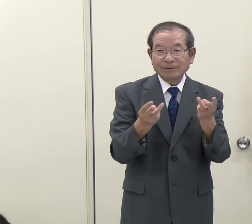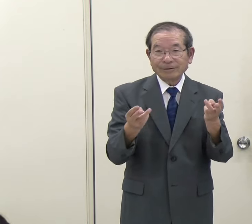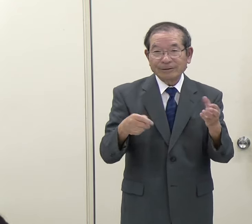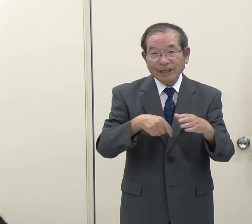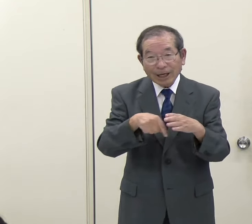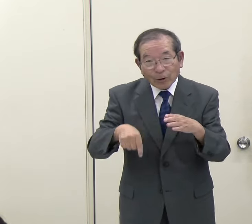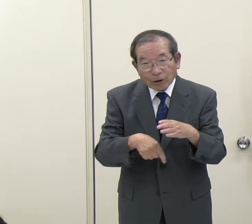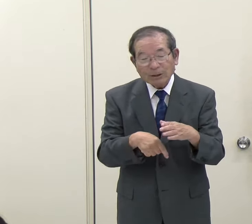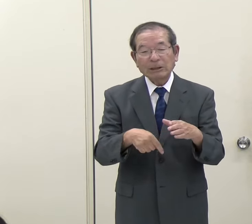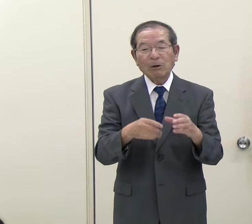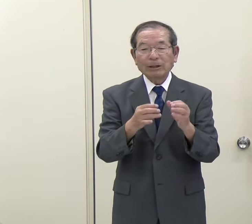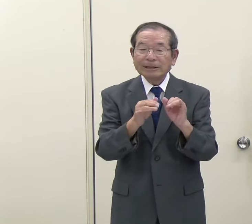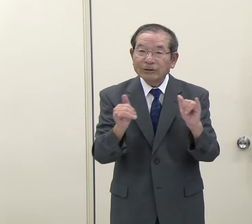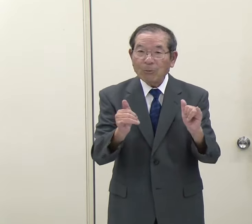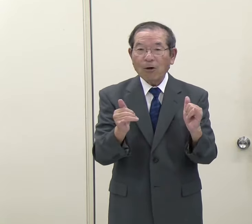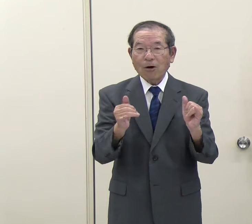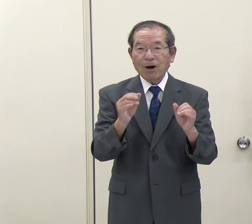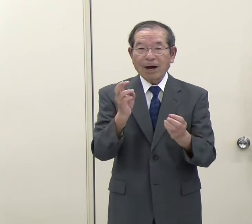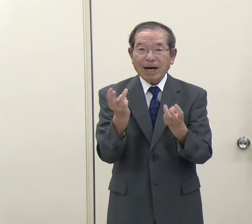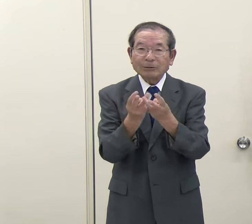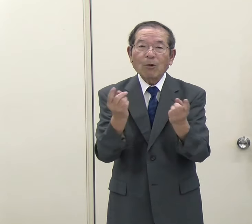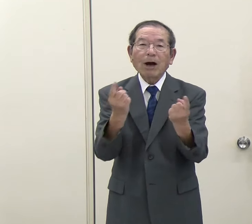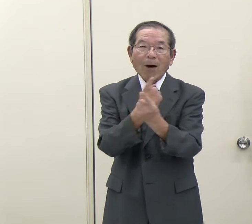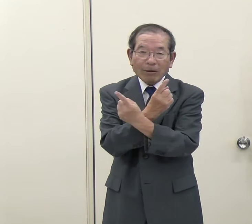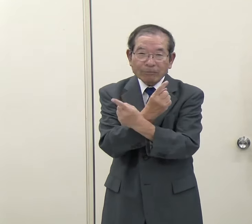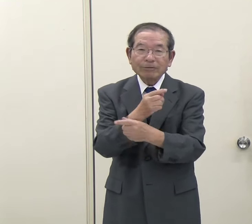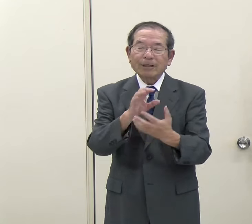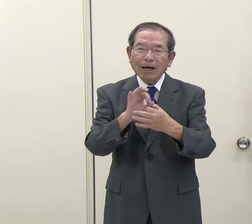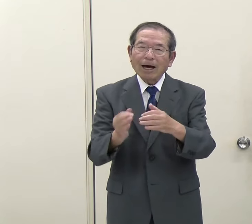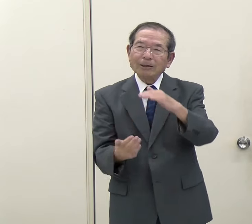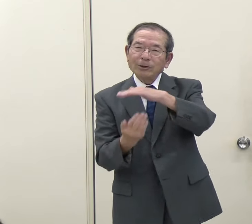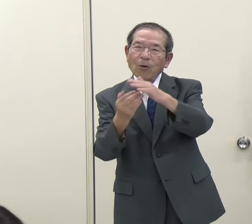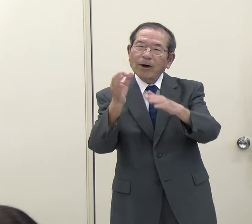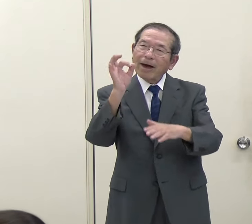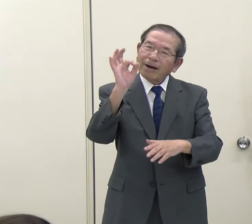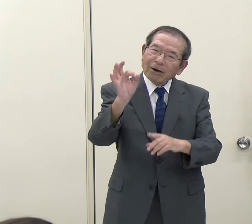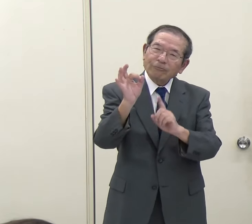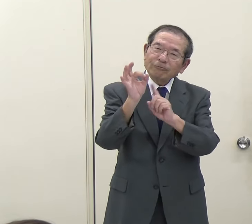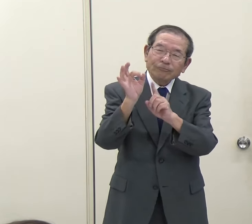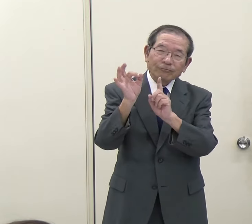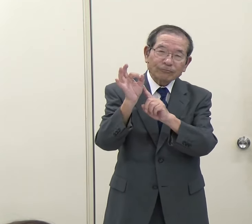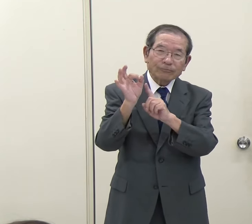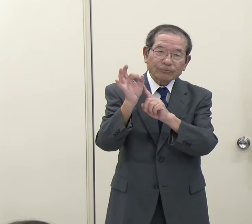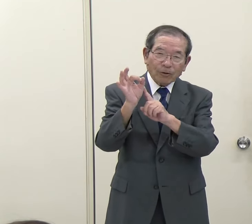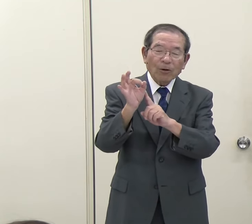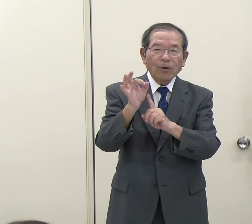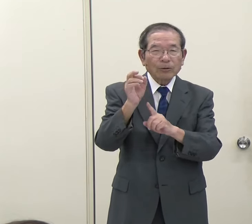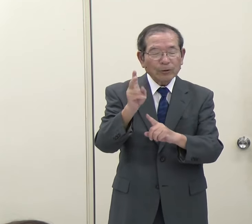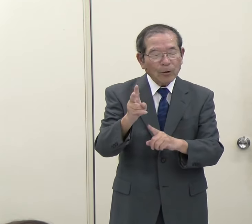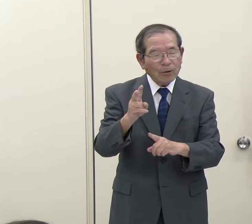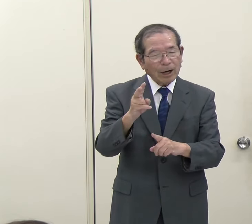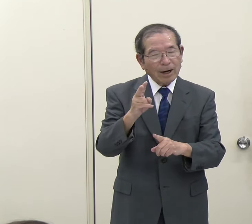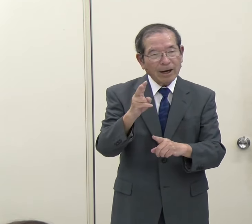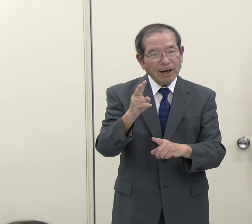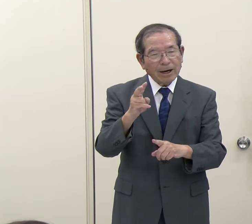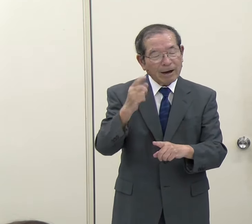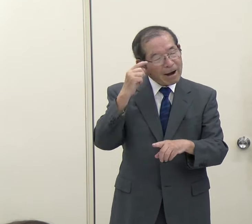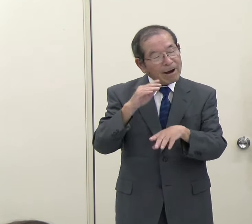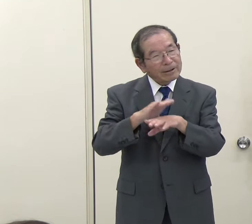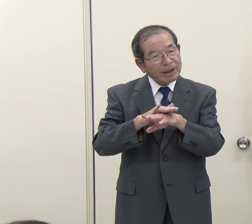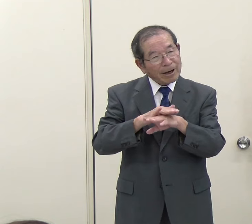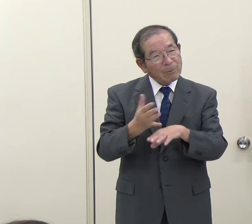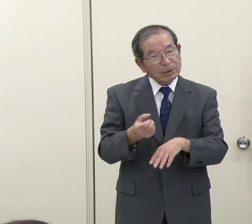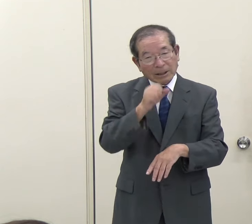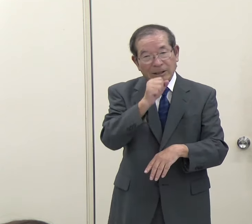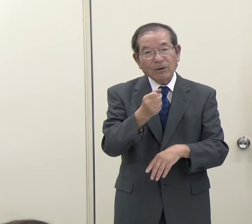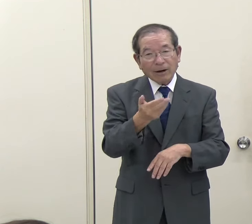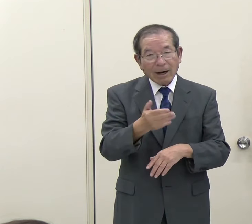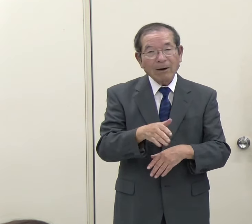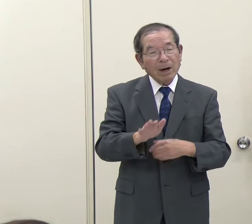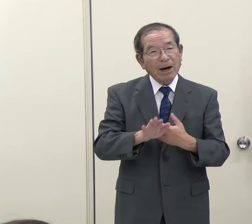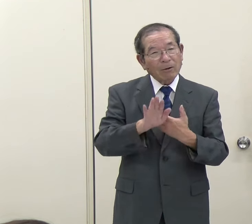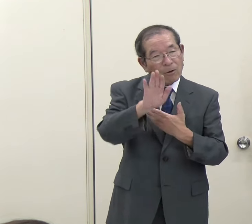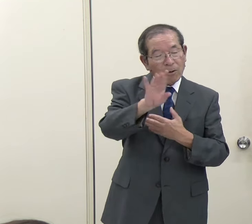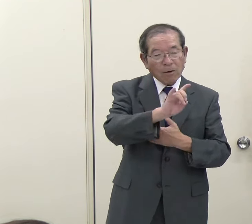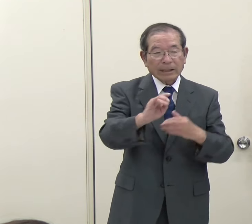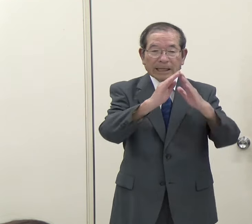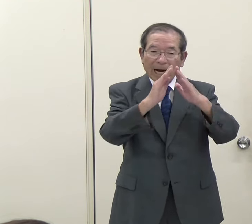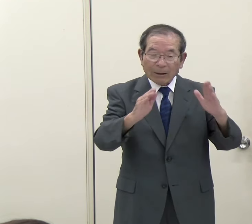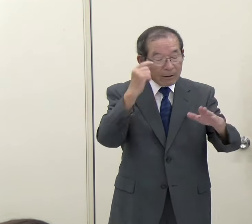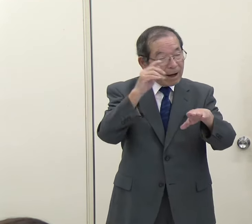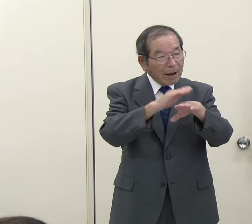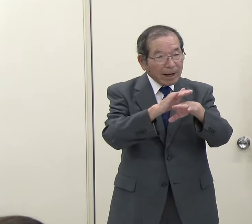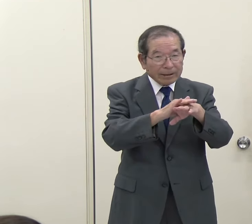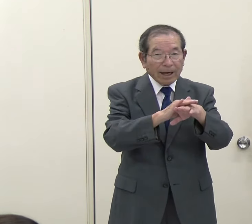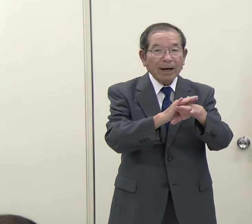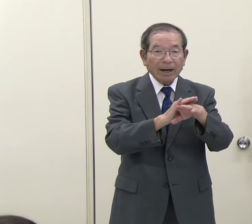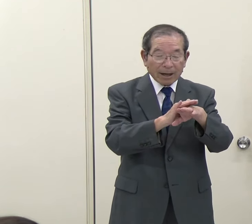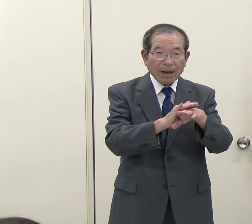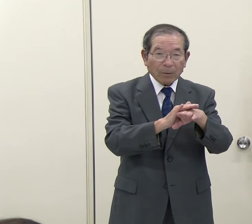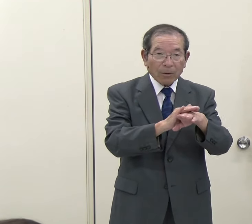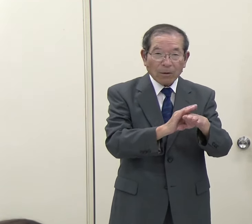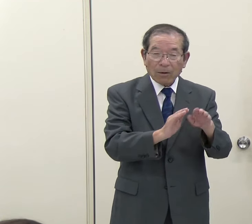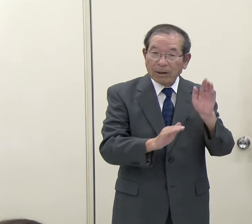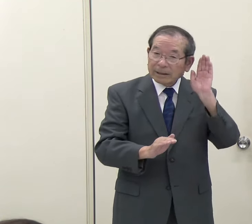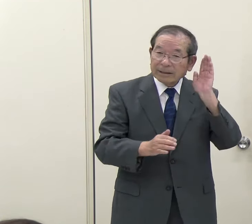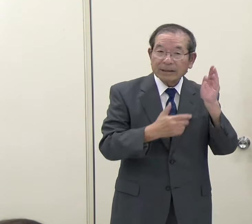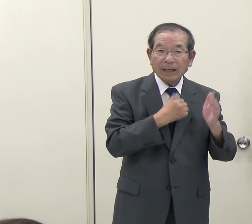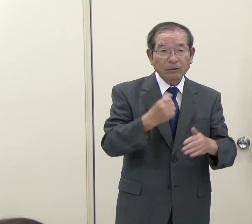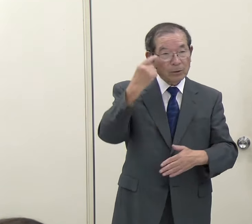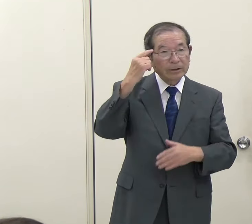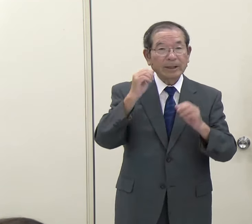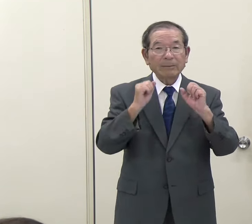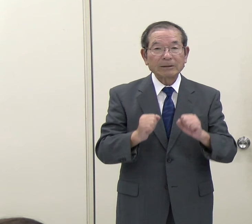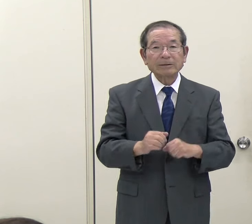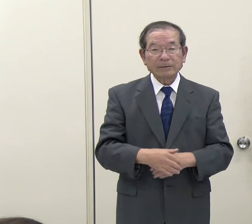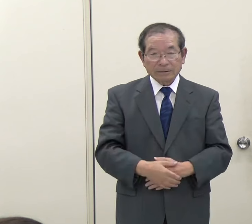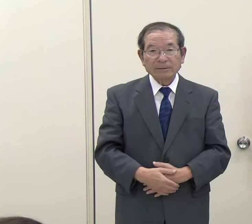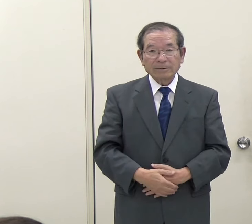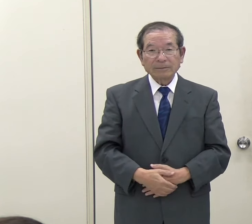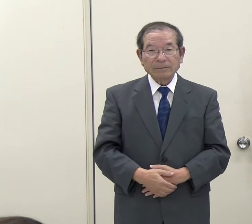このようなことを考えたときに上限額というのはどのようにお考えになっているのかというのは、今後、議会のお考えをお聞きする必要があるなと思っています。